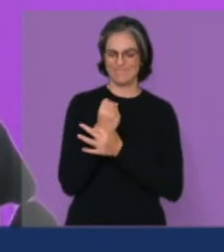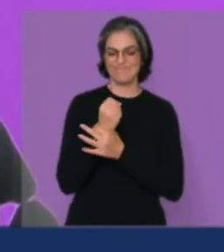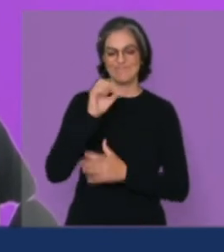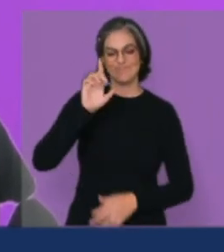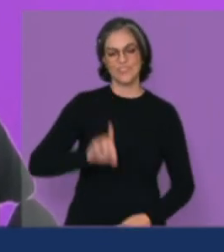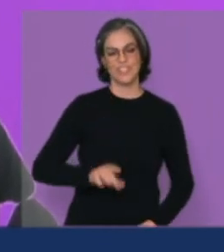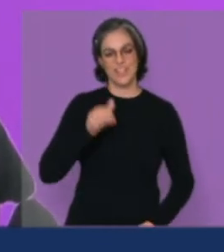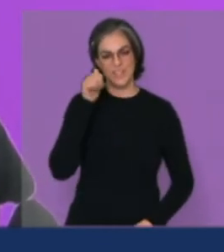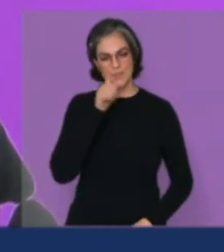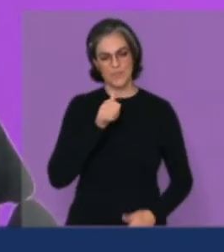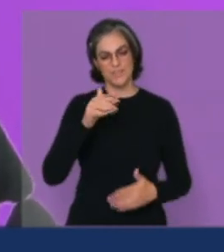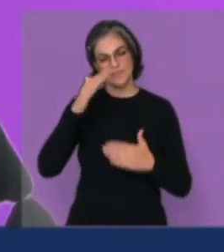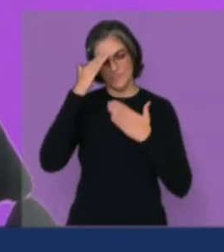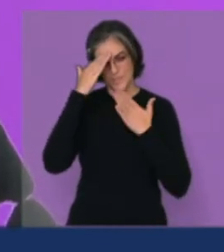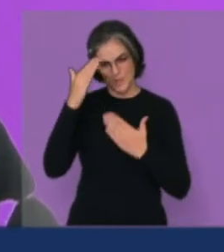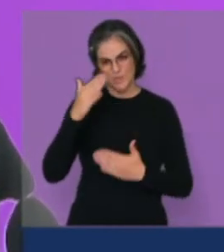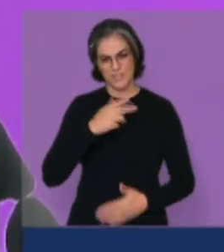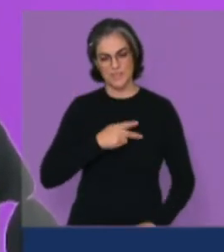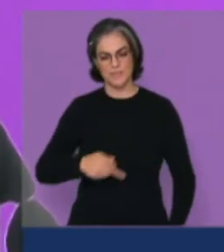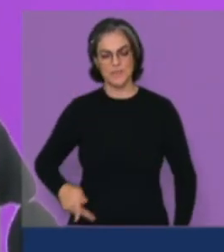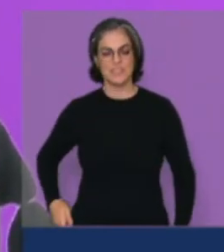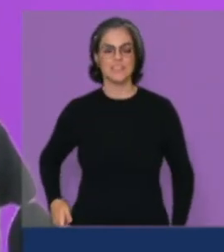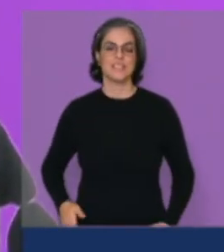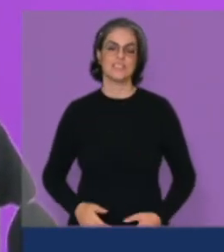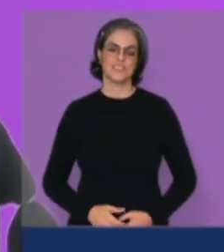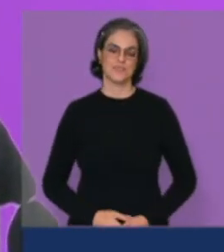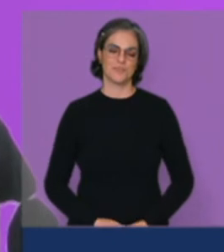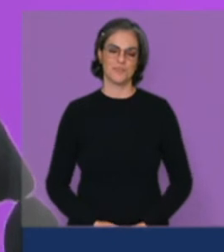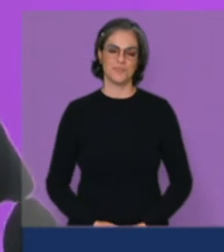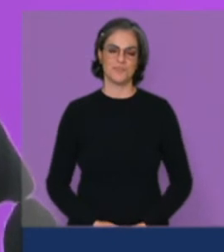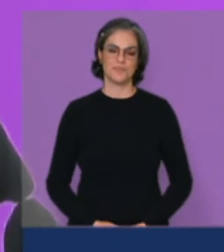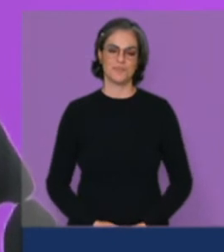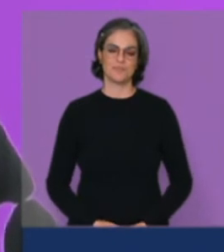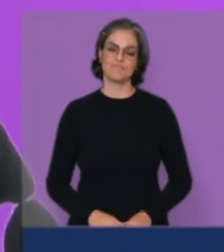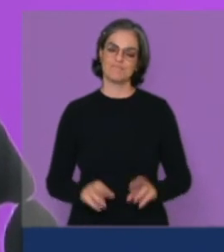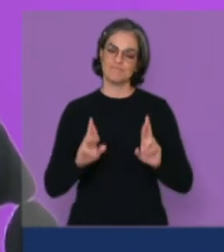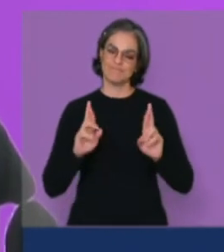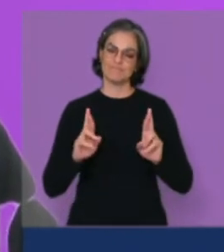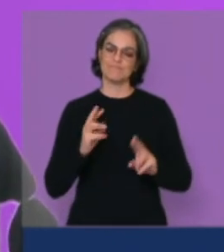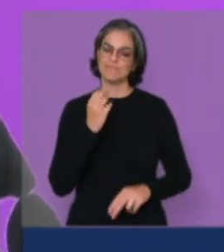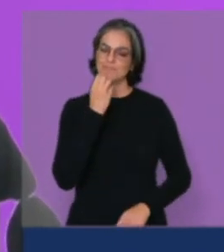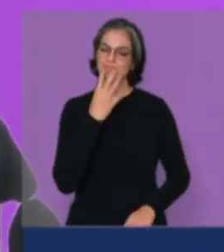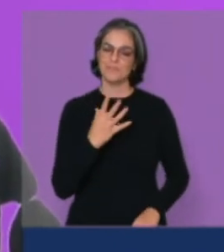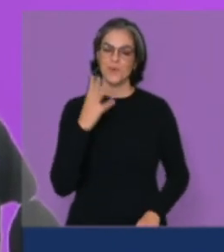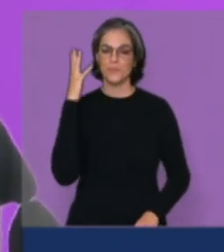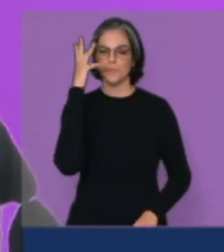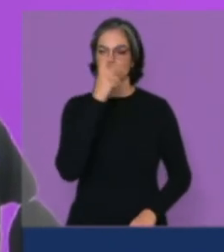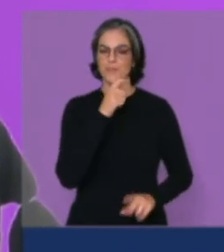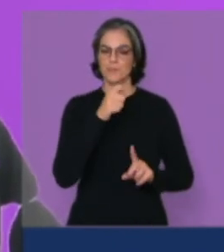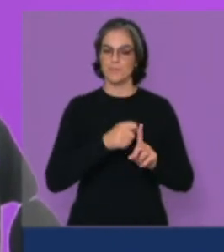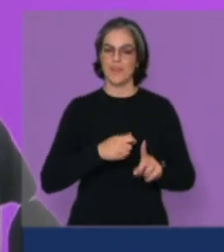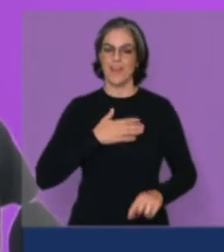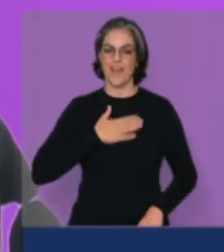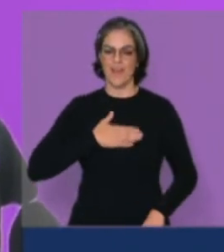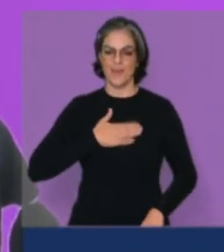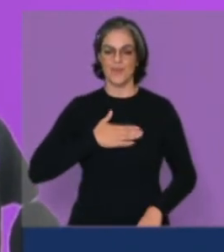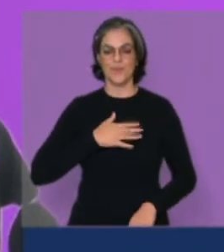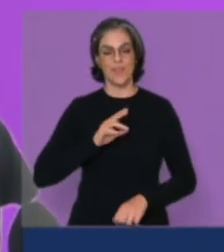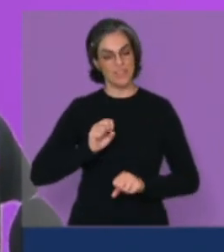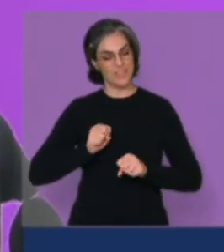POSSA TER UM BELÍSSIMO MÊS DE AGOSTO, E EM DEFESA DAS MULHERES, MUITO OBRIGADA SENHOR PRESIDENTE, QUE A GENTE MULHERES, E COM ISSO, A GENTE CONTA COM O SENHOR, E DEMAIS